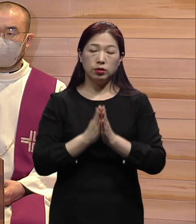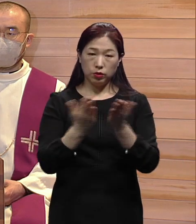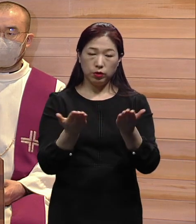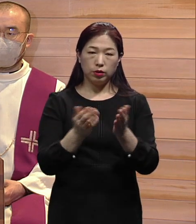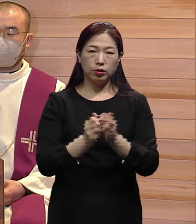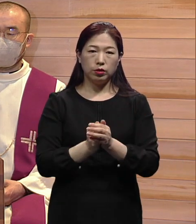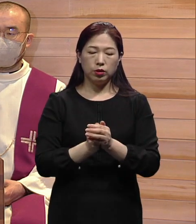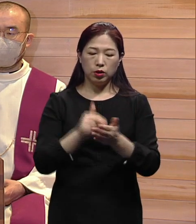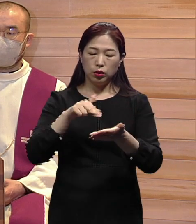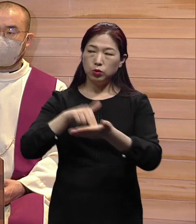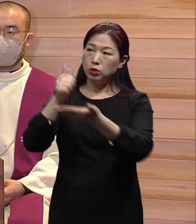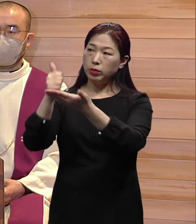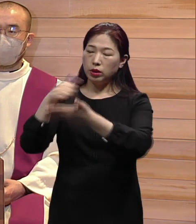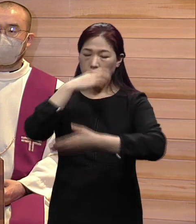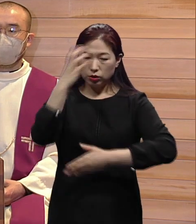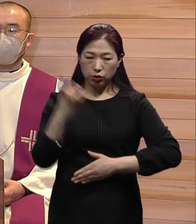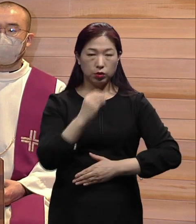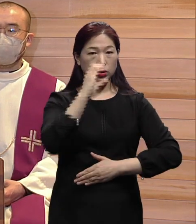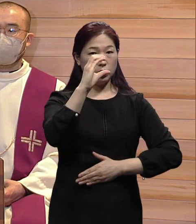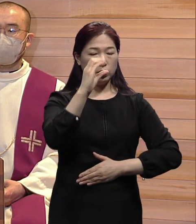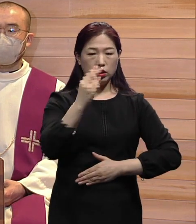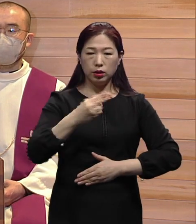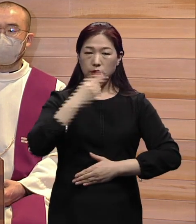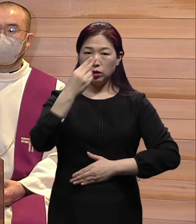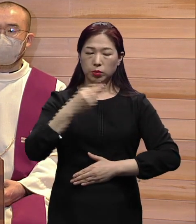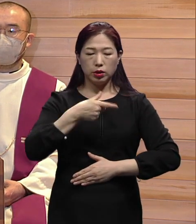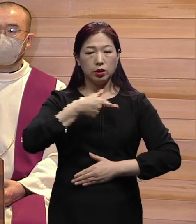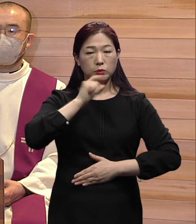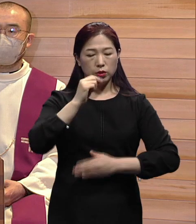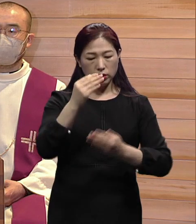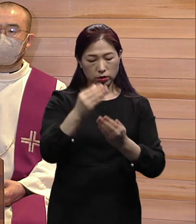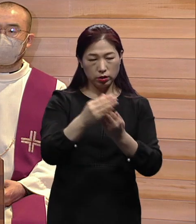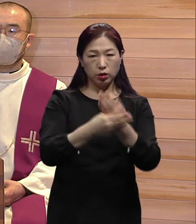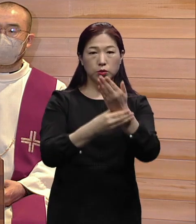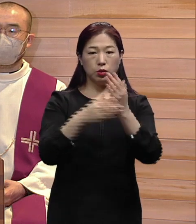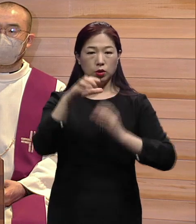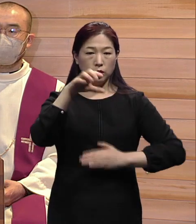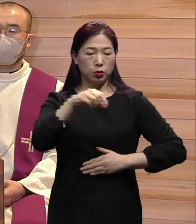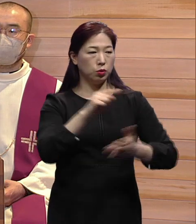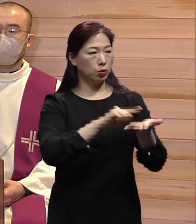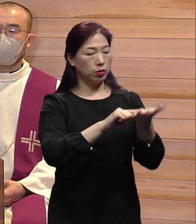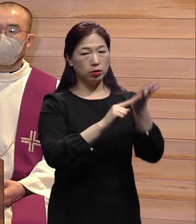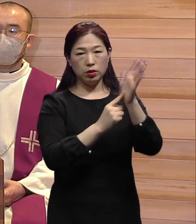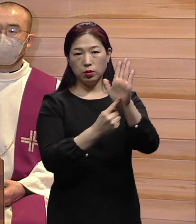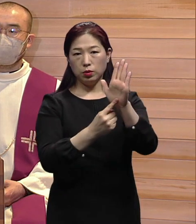주님의 성전을 생명의 물이 샘솟는 곳으로 묘사하고 있으며